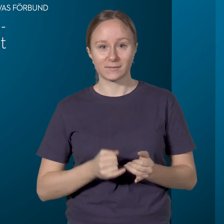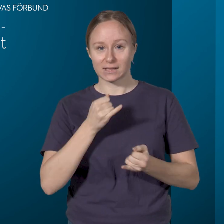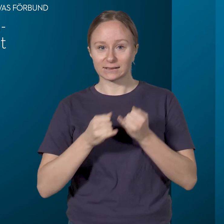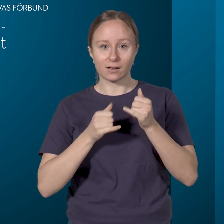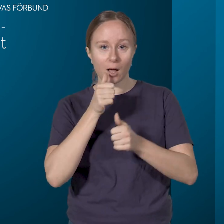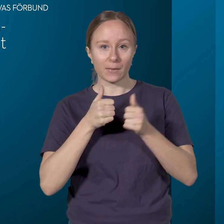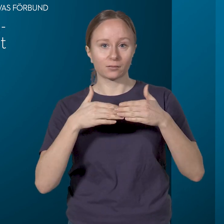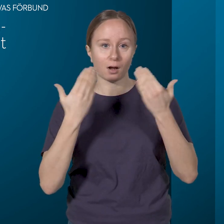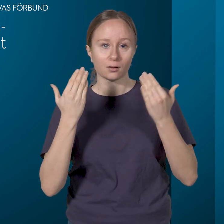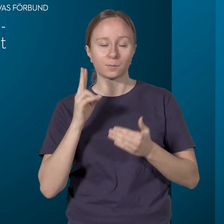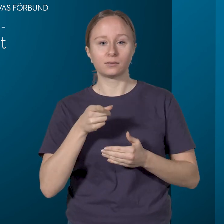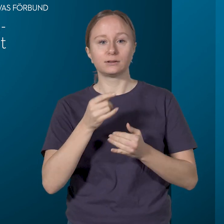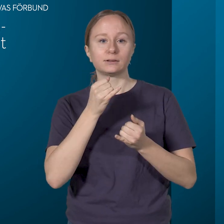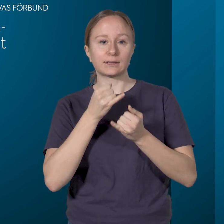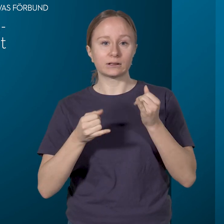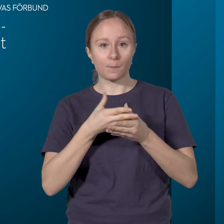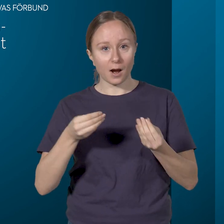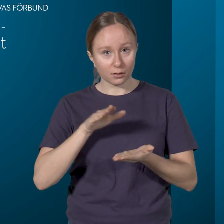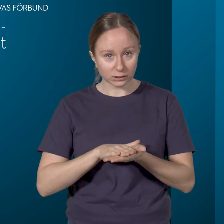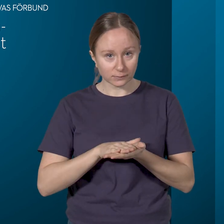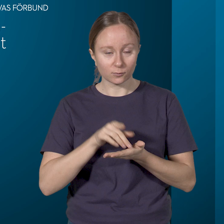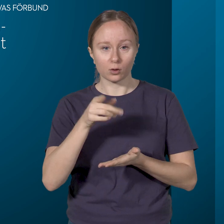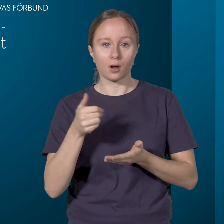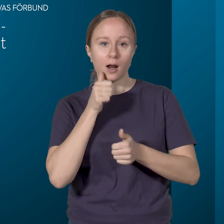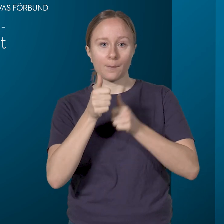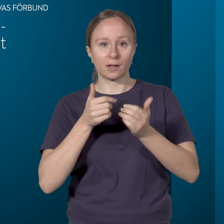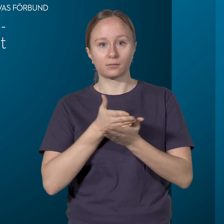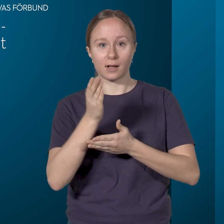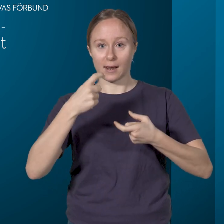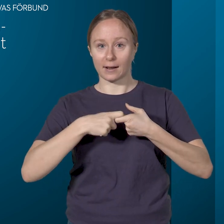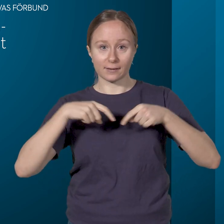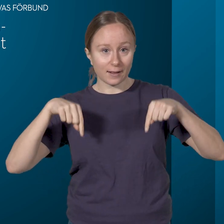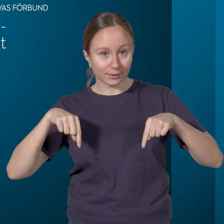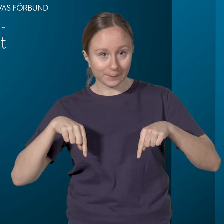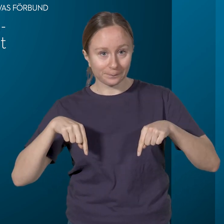Sista anmälningsdagen är den sista mars och du kan anmäla dig via länken intill.